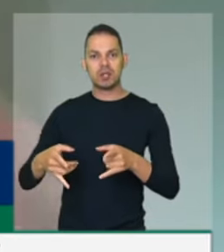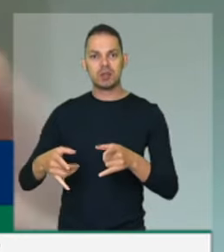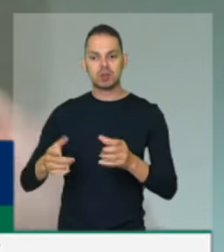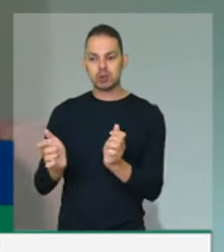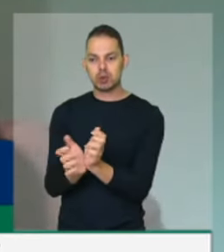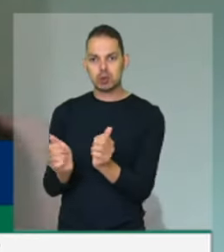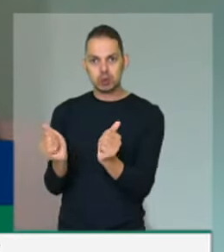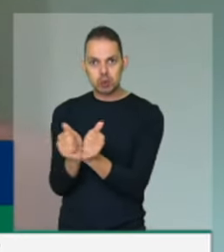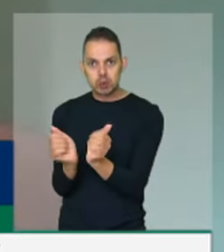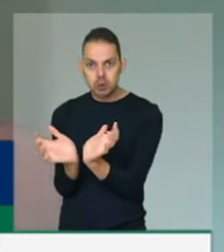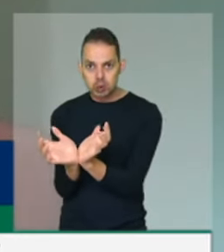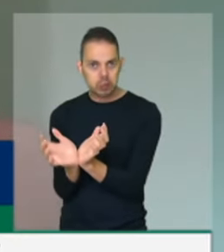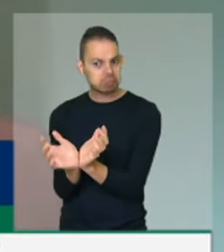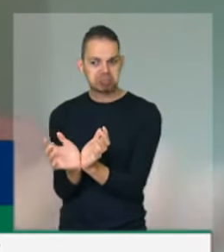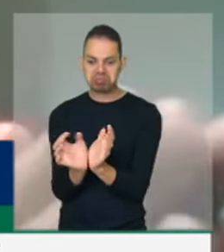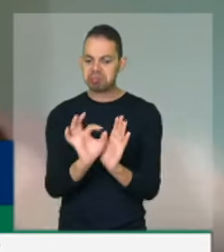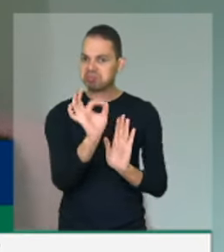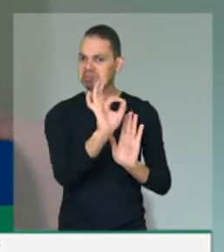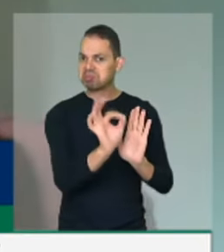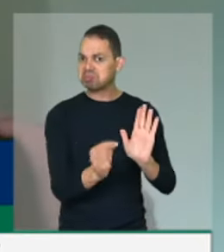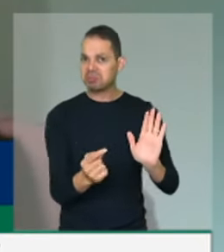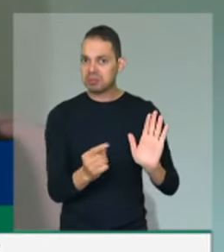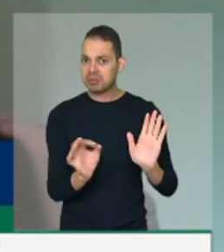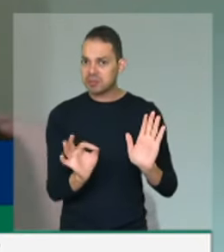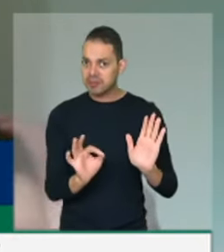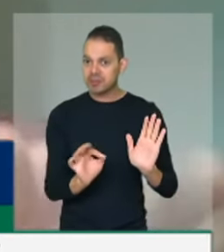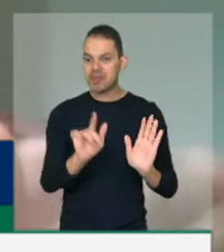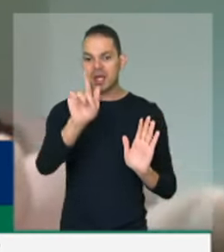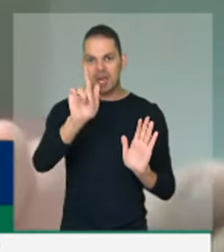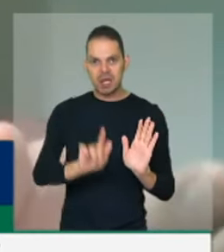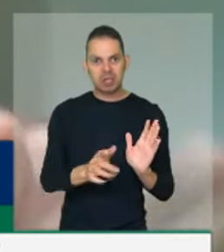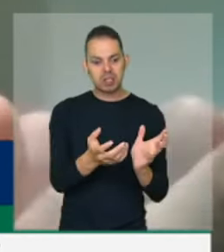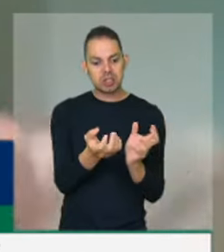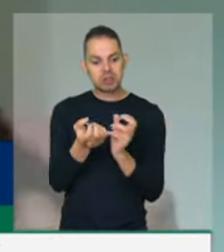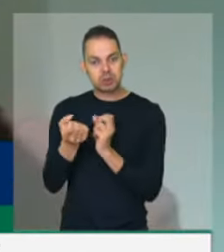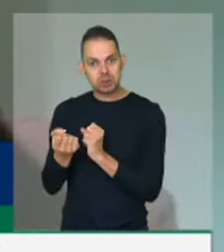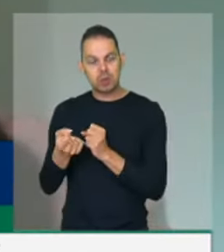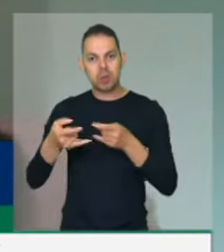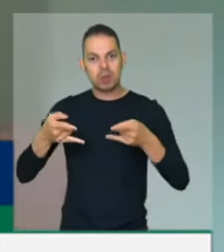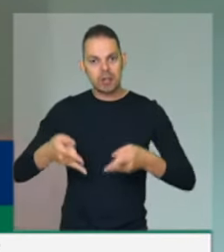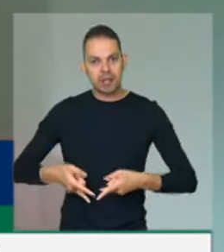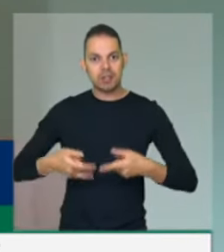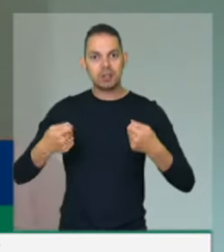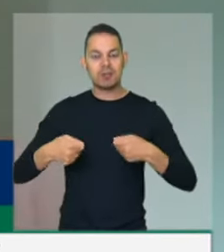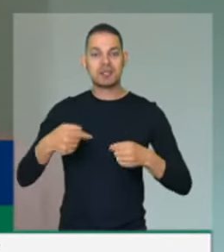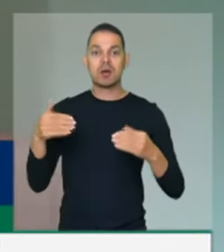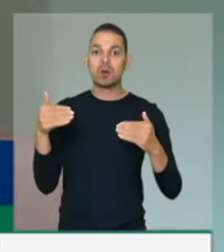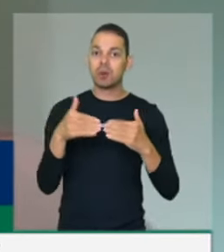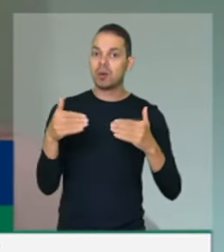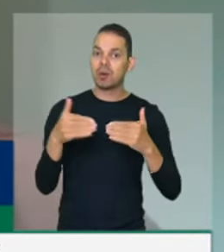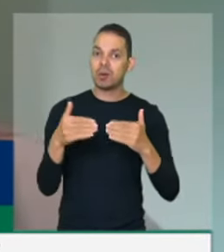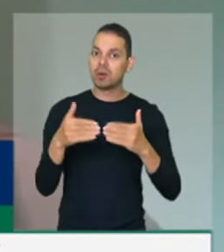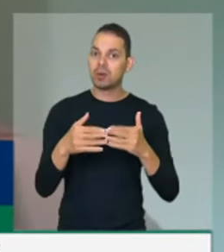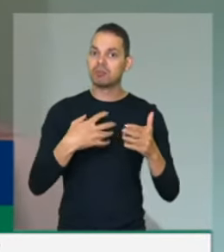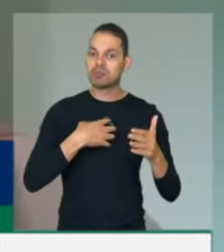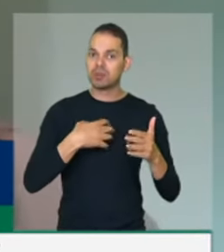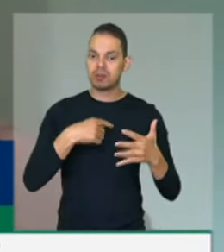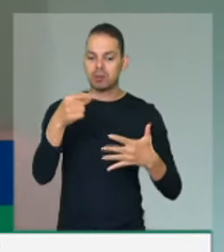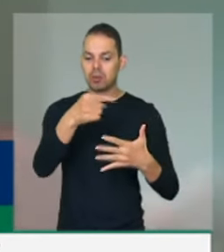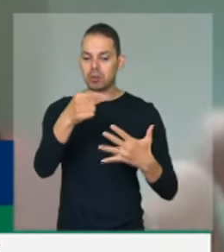O NOSSO DESTAQUE ESTABELECE QUE O GENTE ORO QUE VAI RECEBER O LEITO, VAI CONCORDAR COM GESTOR QUE LEITO QUE ESTÁ